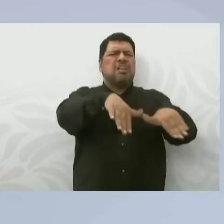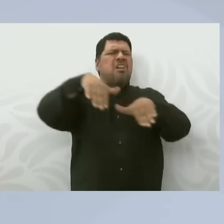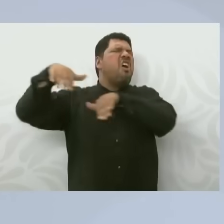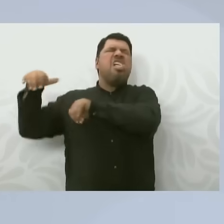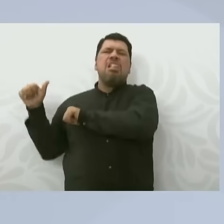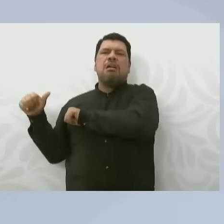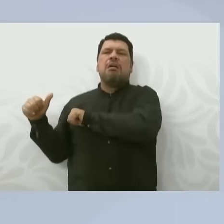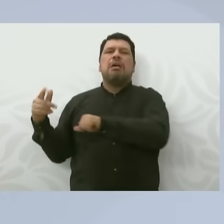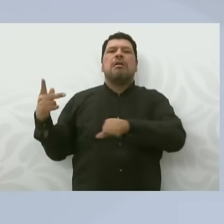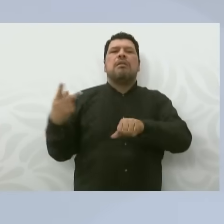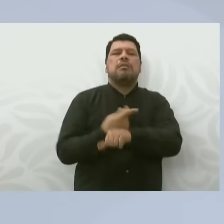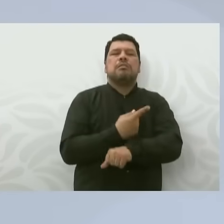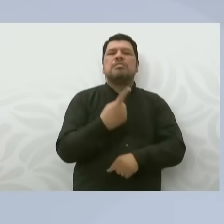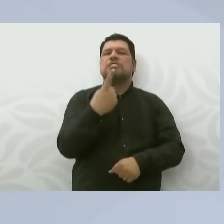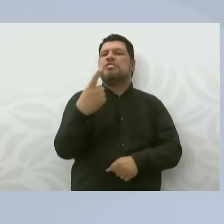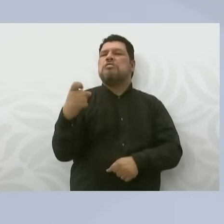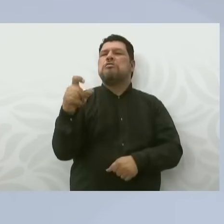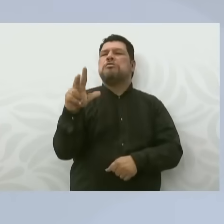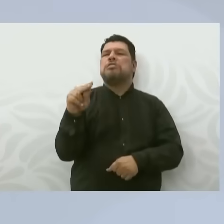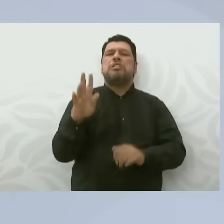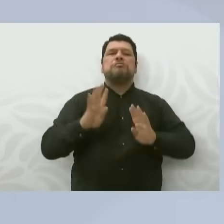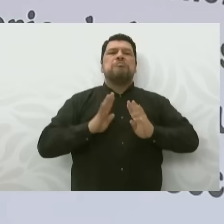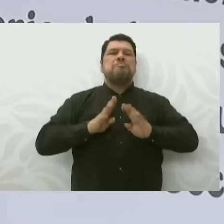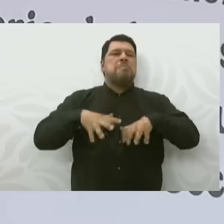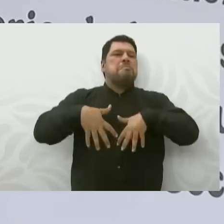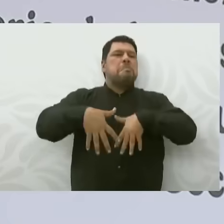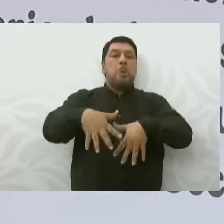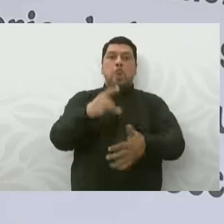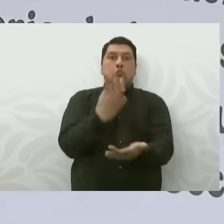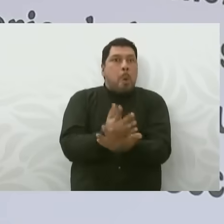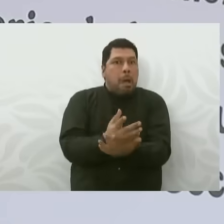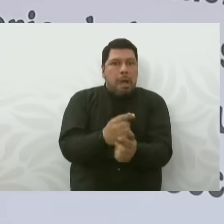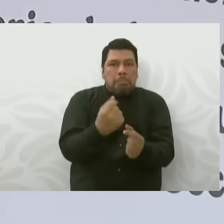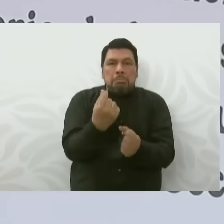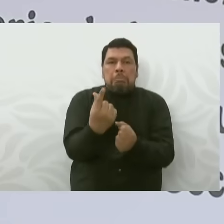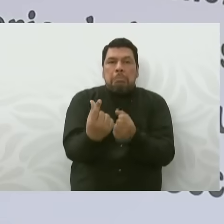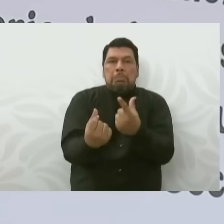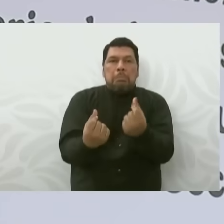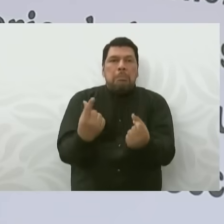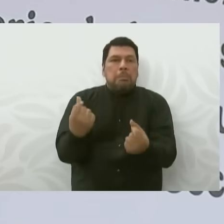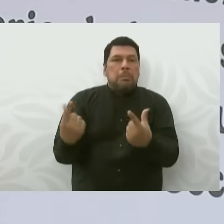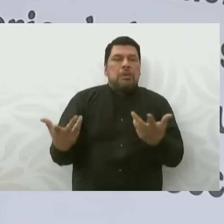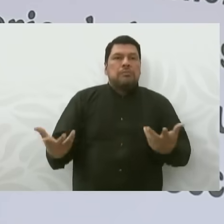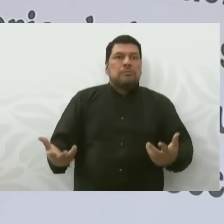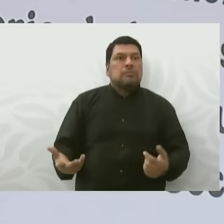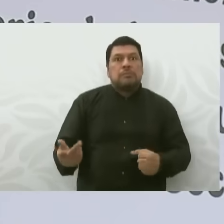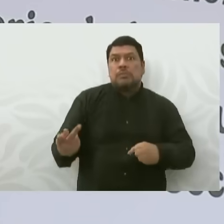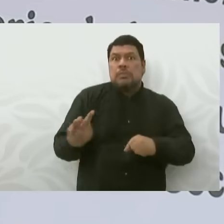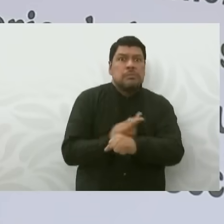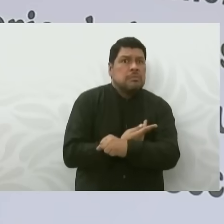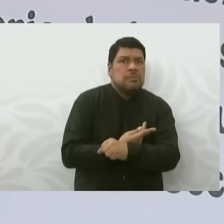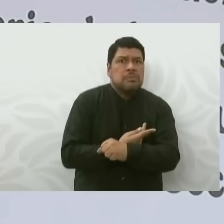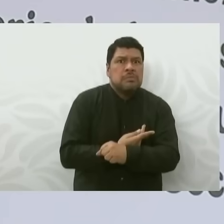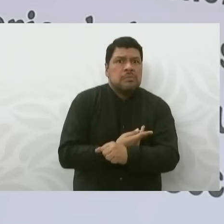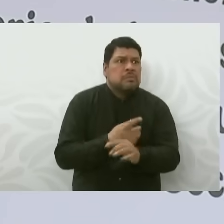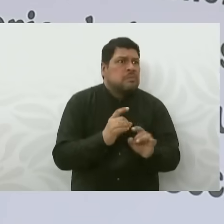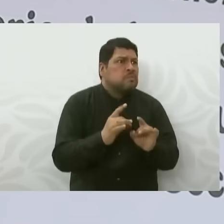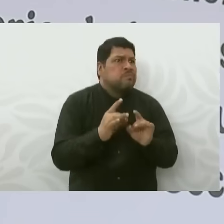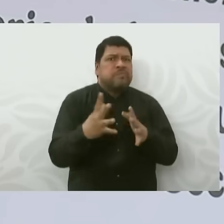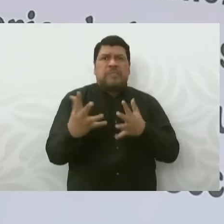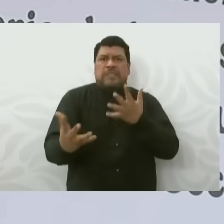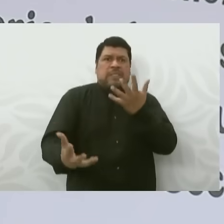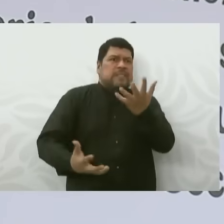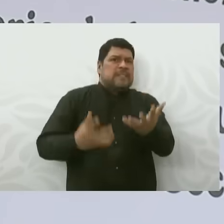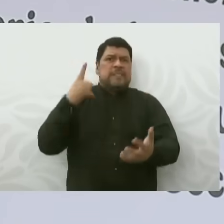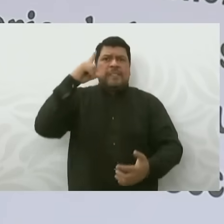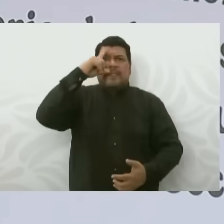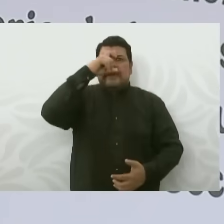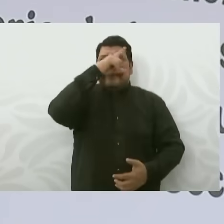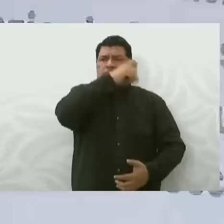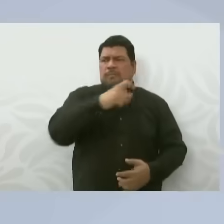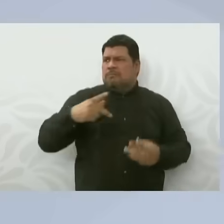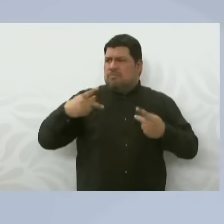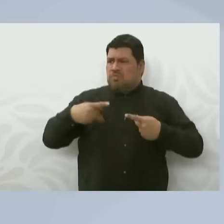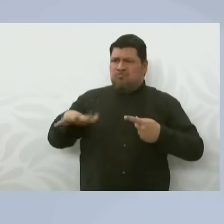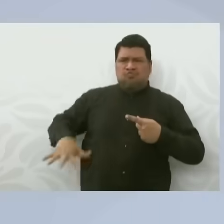solo 180 soldados para hacer frente al invasor en esa situación crítica el sentimiento patriótico